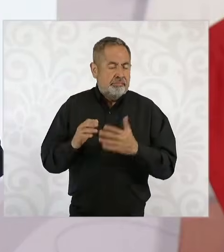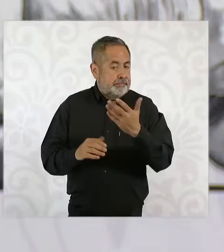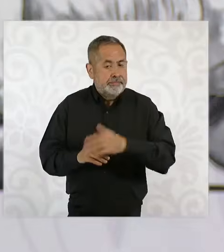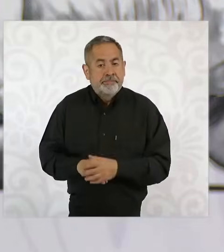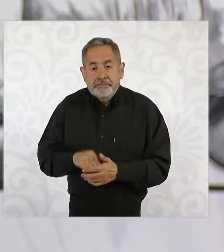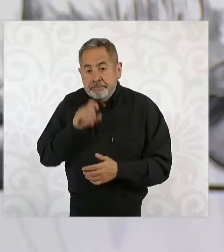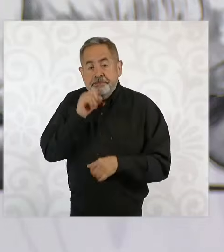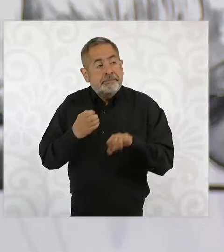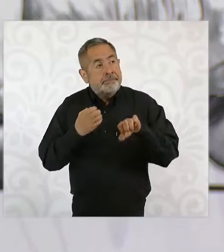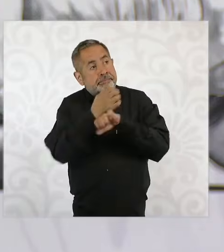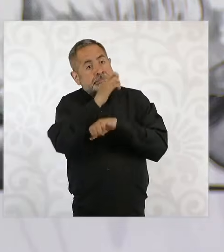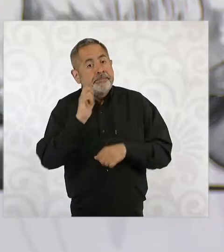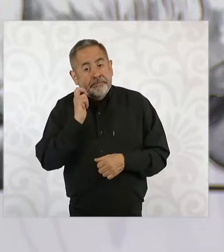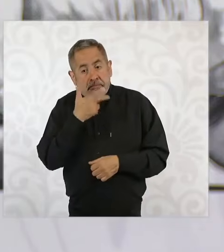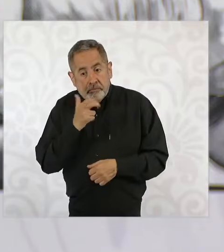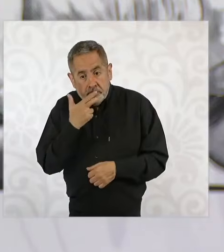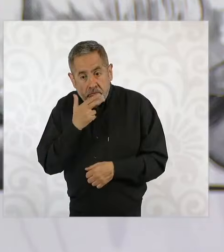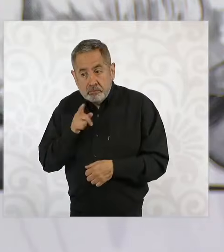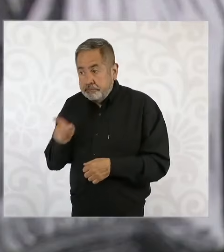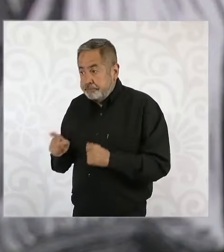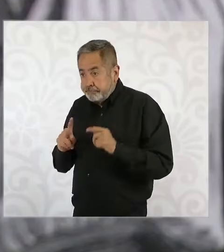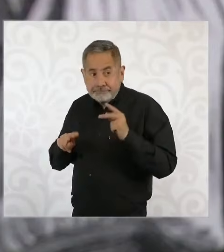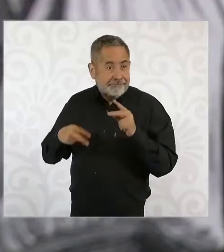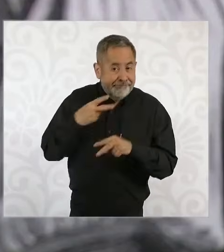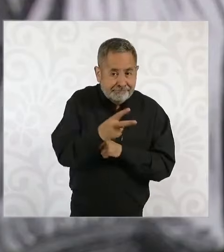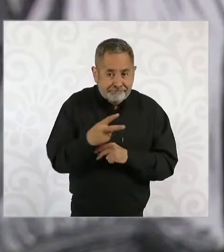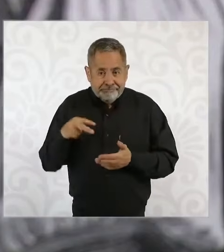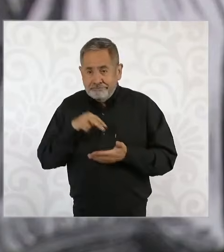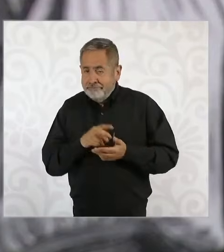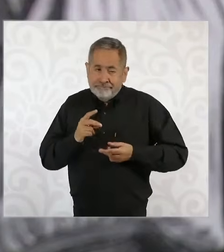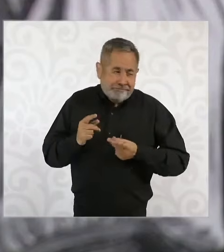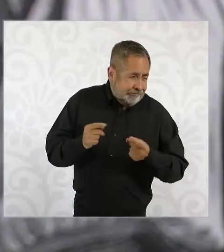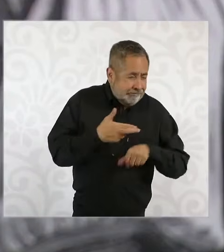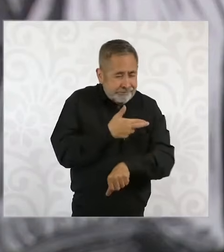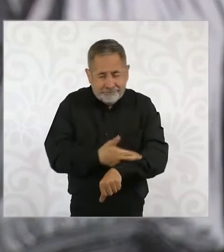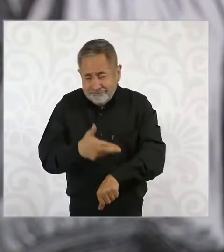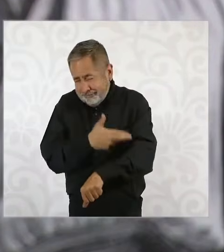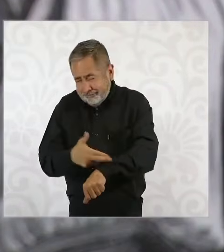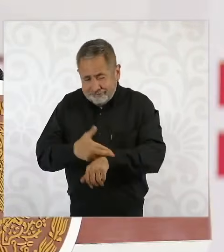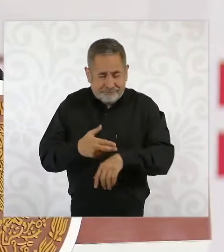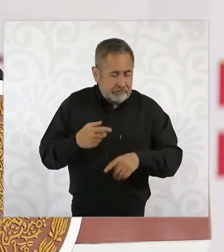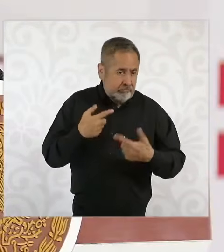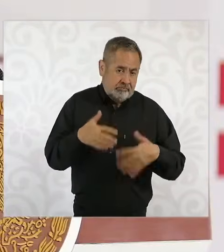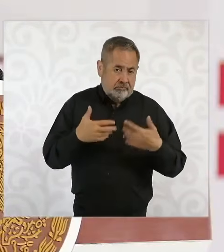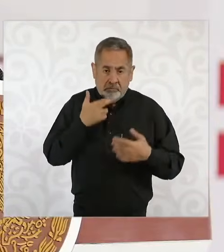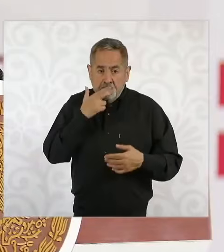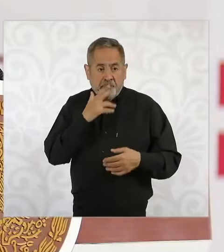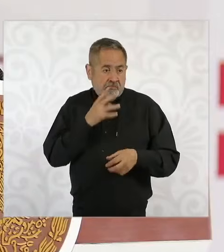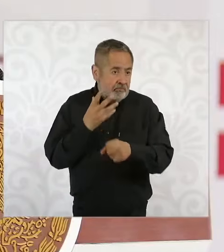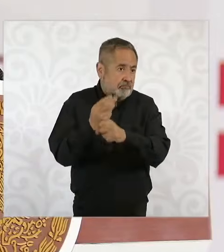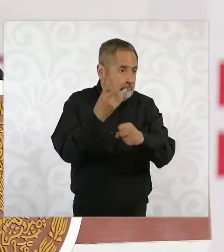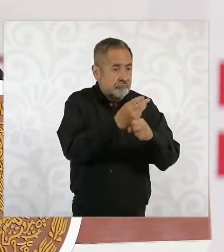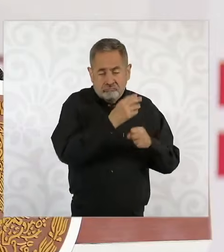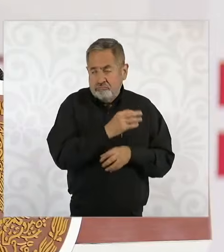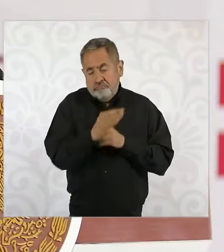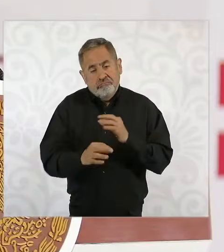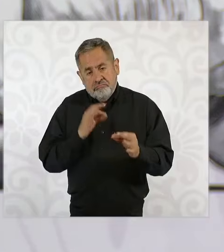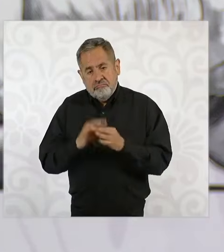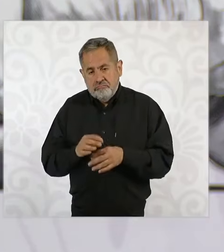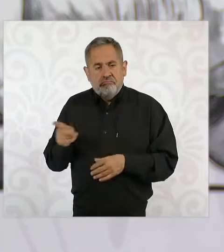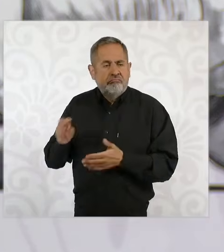Chihuahua ha hecho varios e varias mejoras en hospitales y demás y que va a seguir trabajando